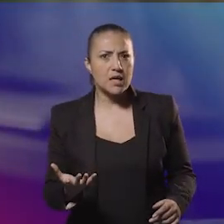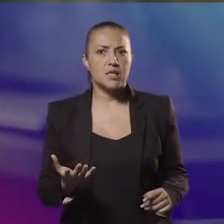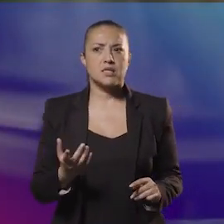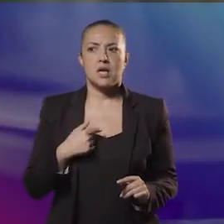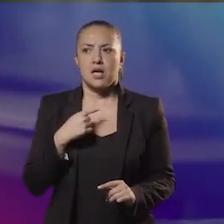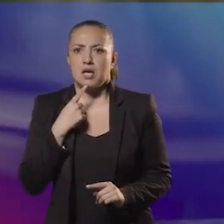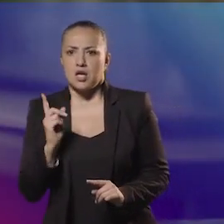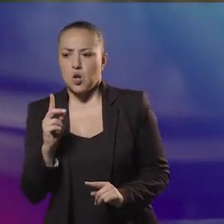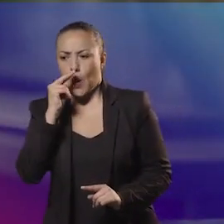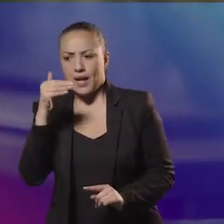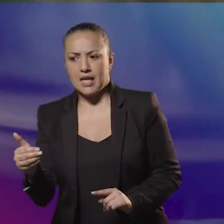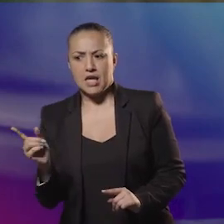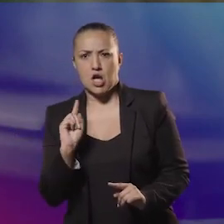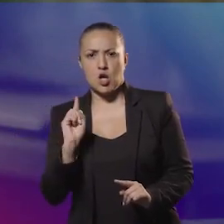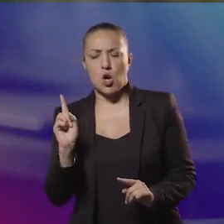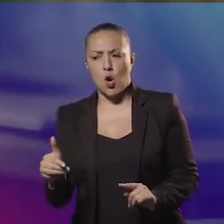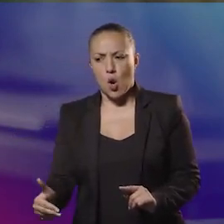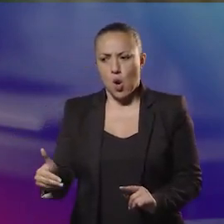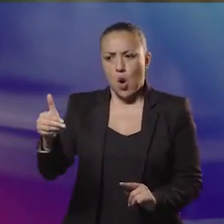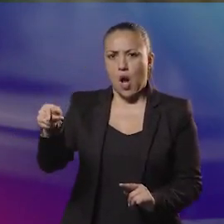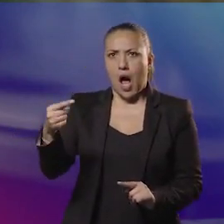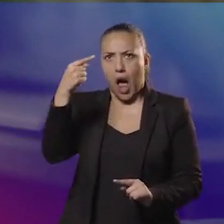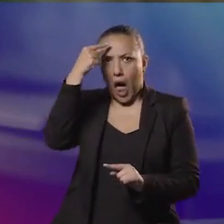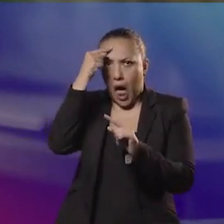no se lo decimos a la niña, la niña va creciendo y crece con tabú